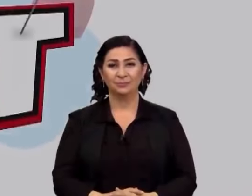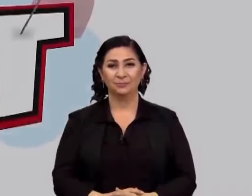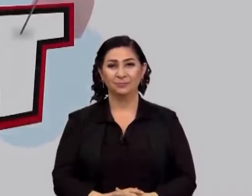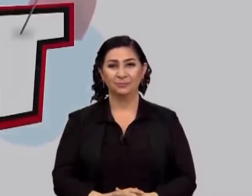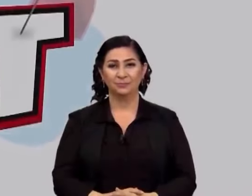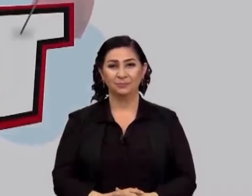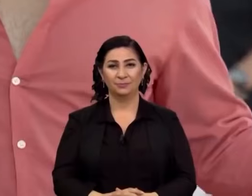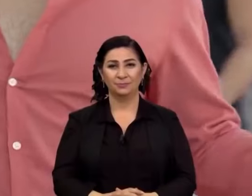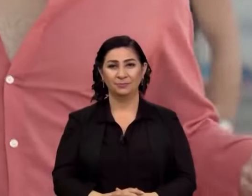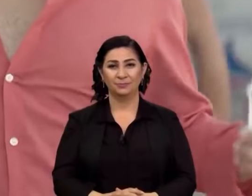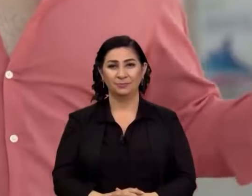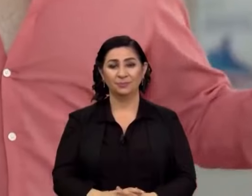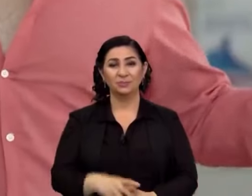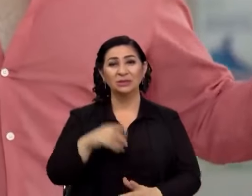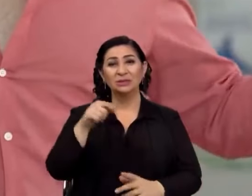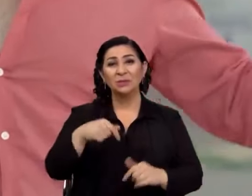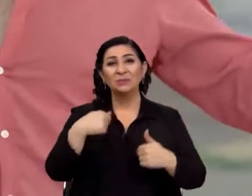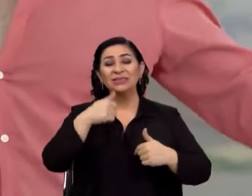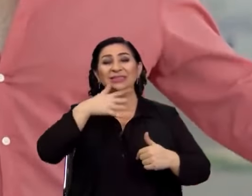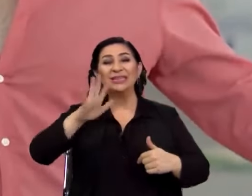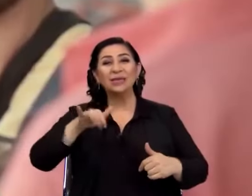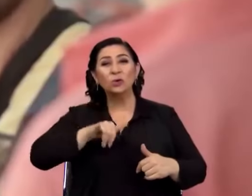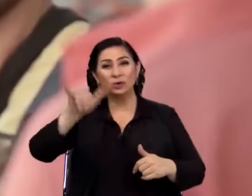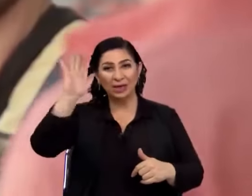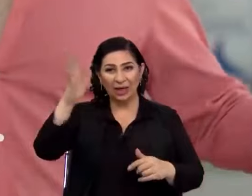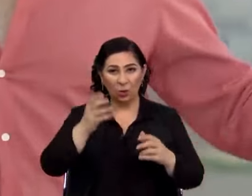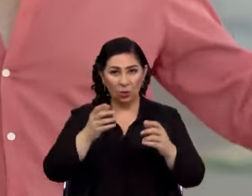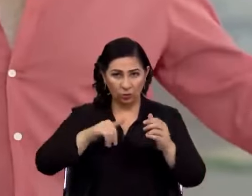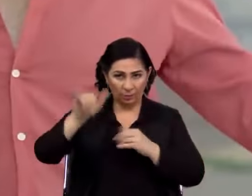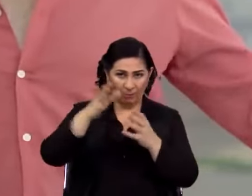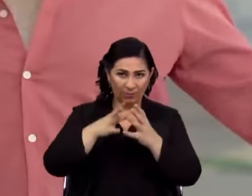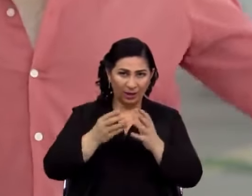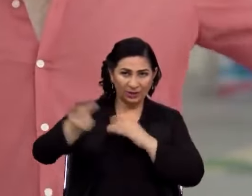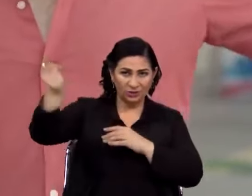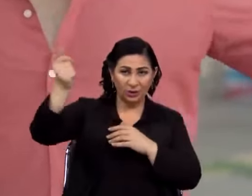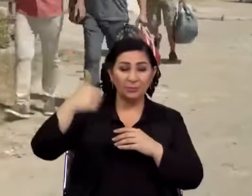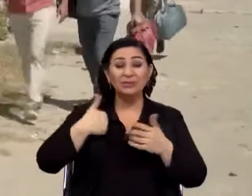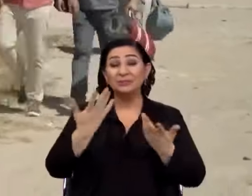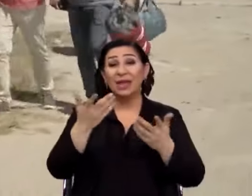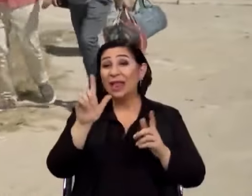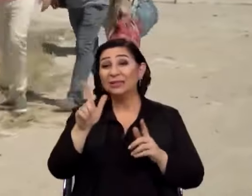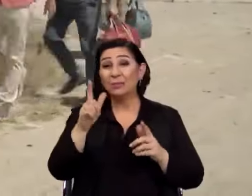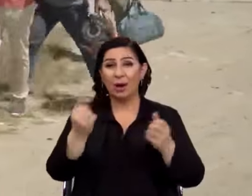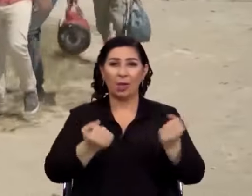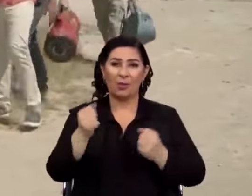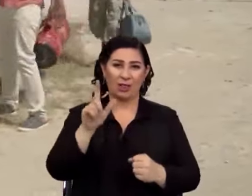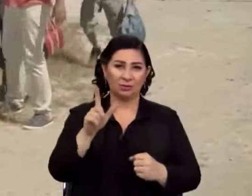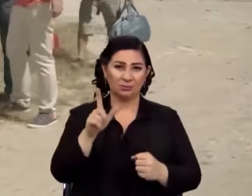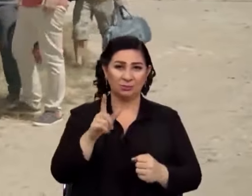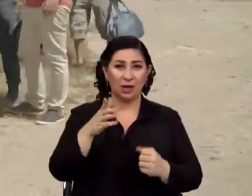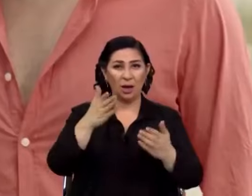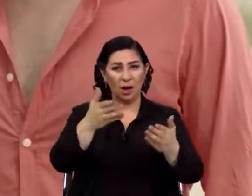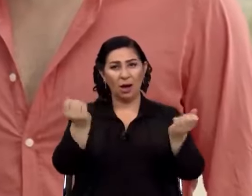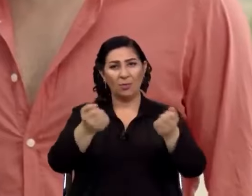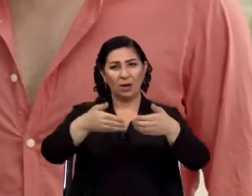lan şimdi biz Denizli'ye giden uçağı kaçırdık mı Evet Denizli'ye gitmek için Peki bize ne lazım araba alın ayrını görün bu